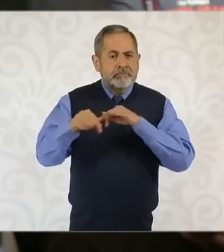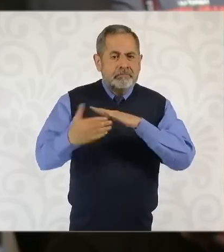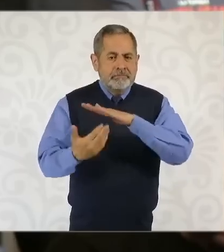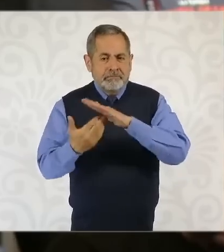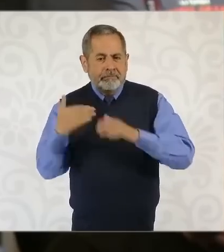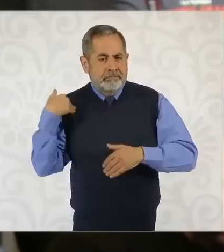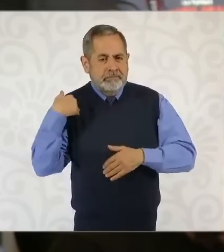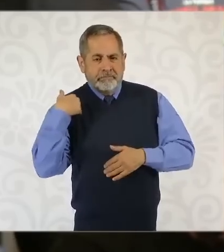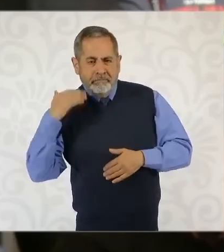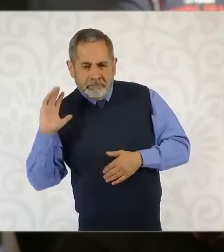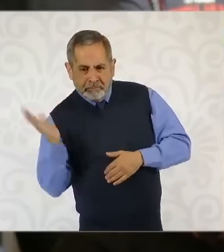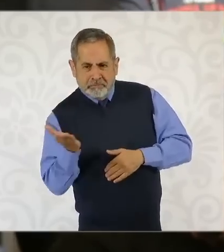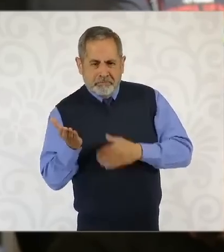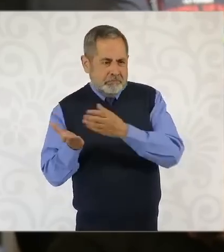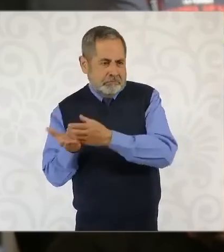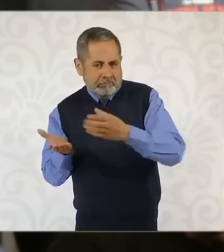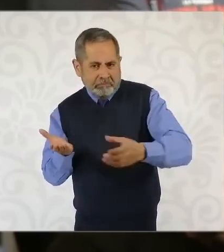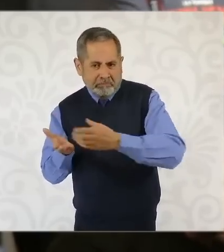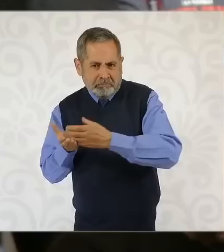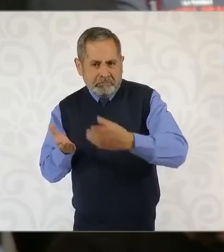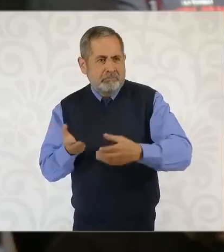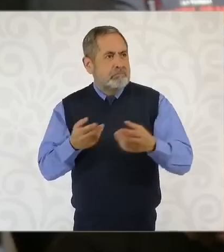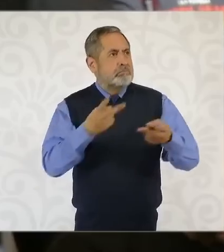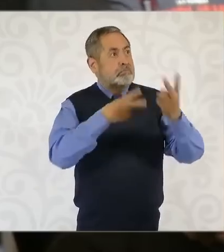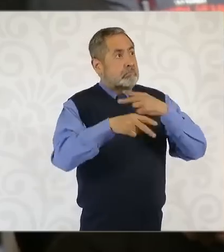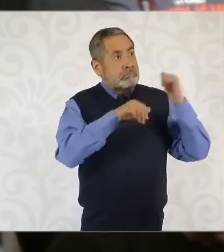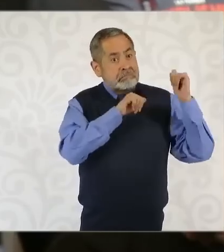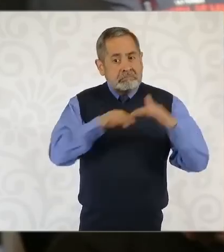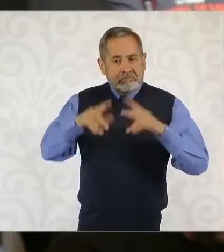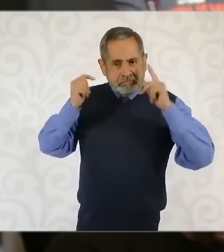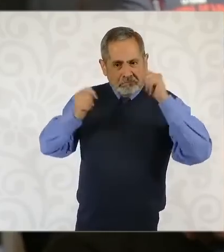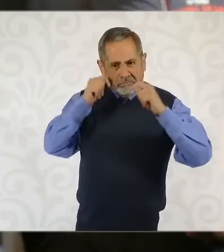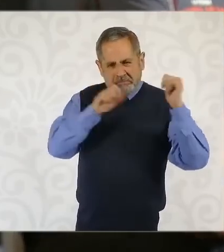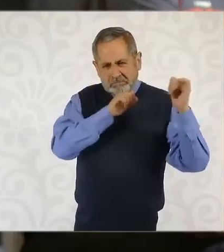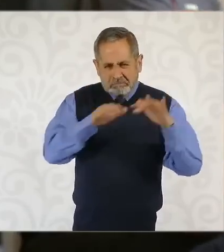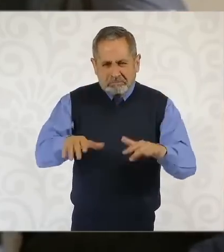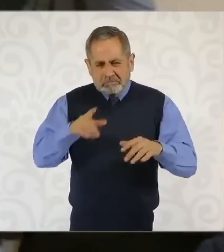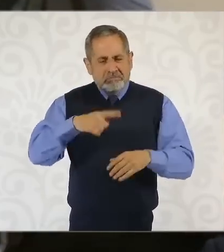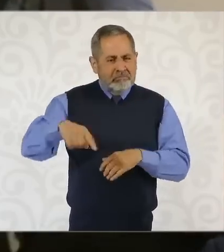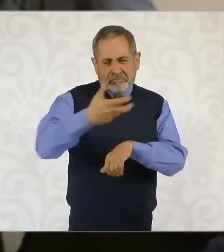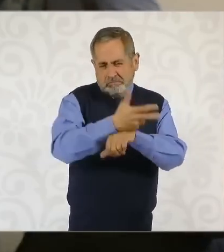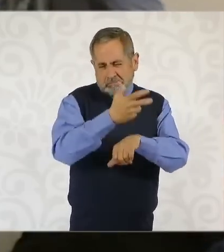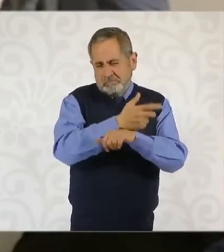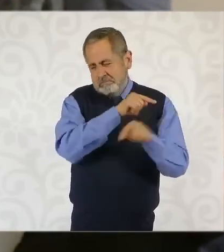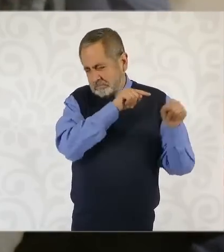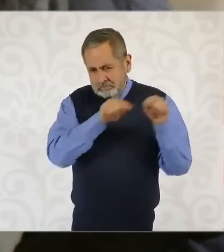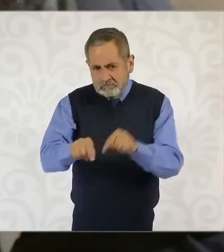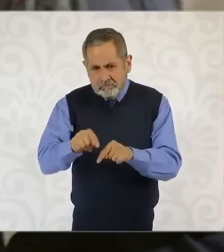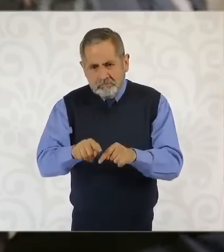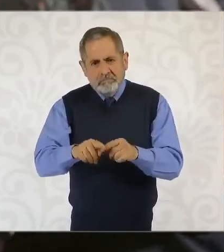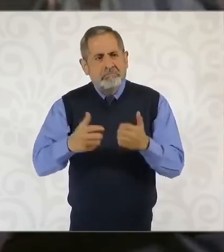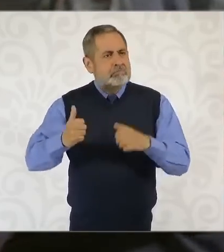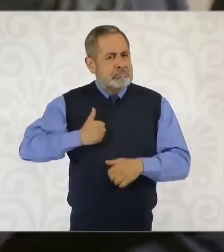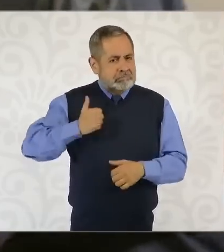que tienen relación con el pueblo eh eh Pues con Los Americanos y con los canadienses si les